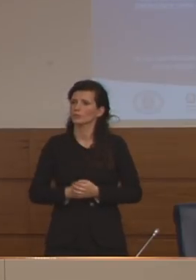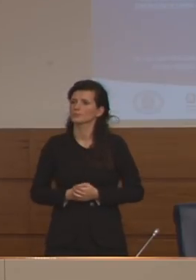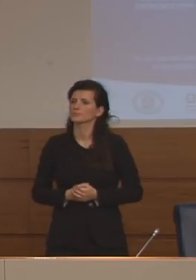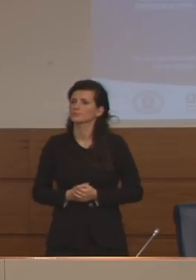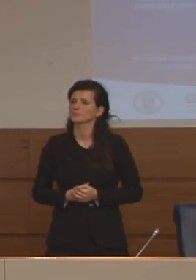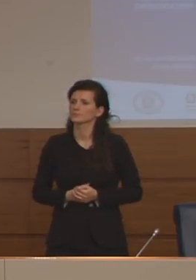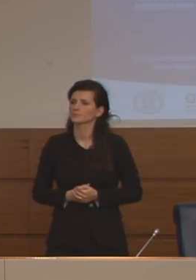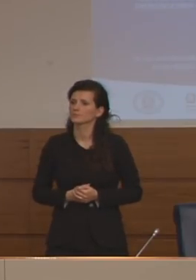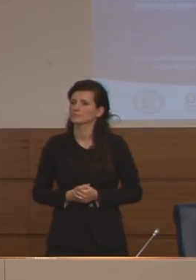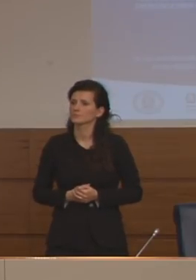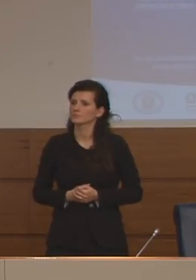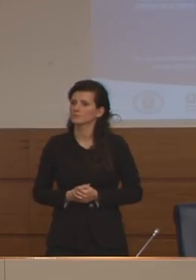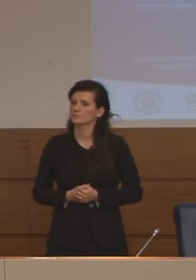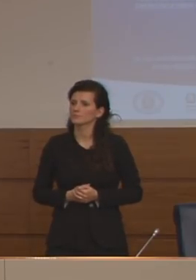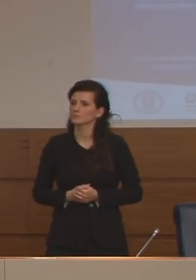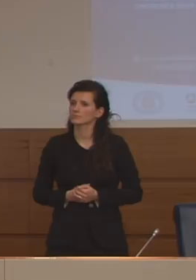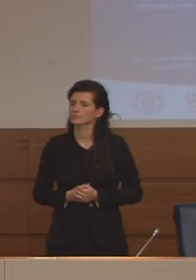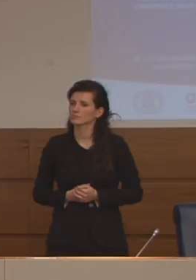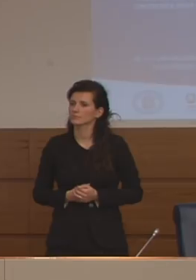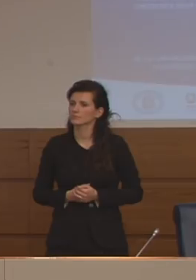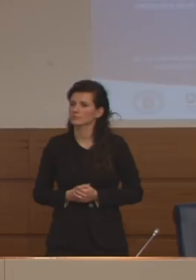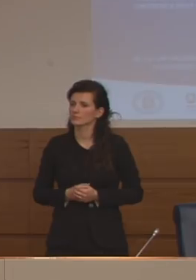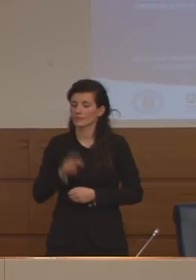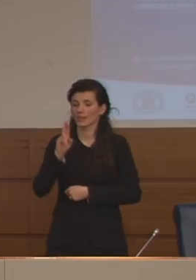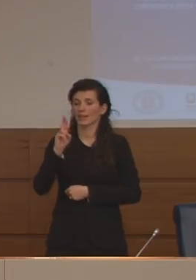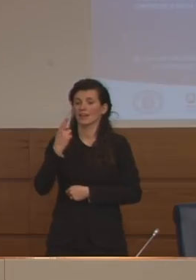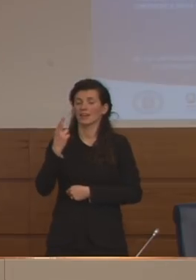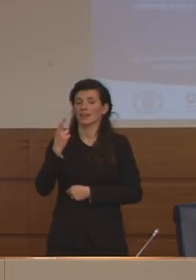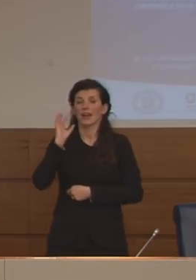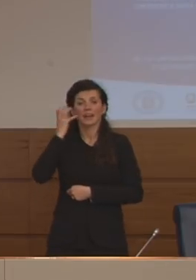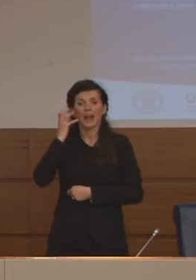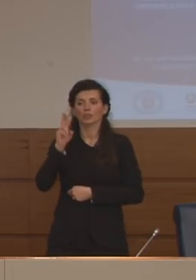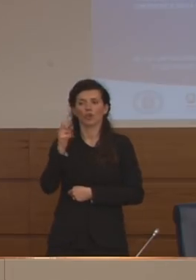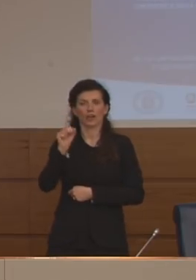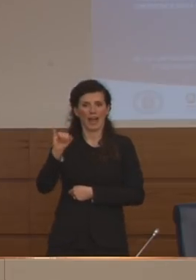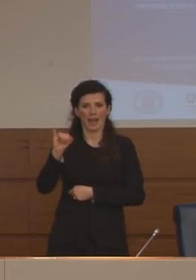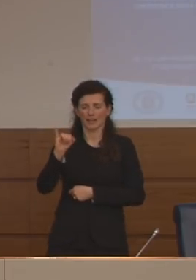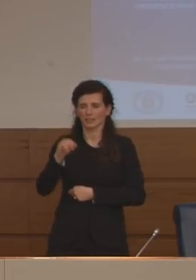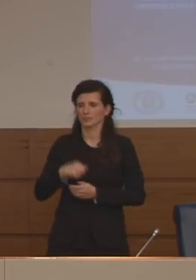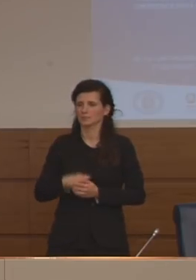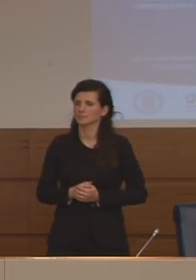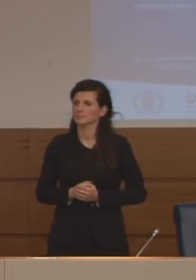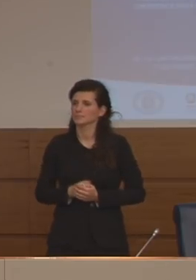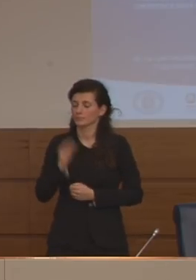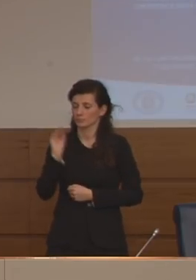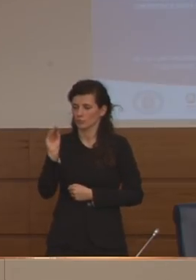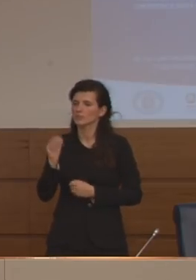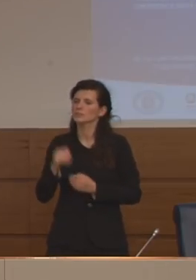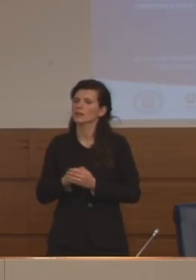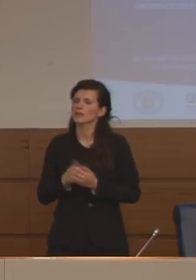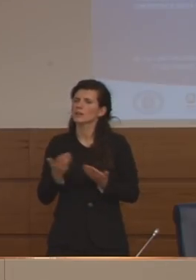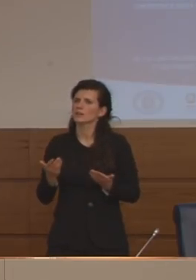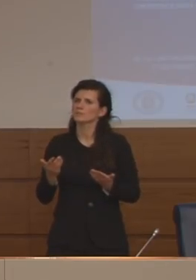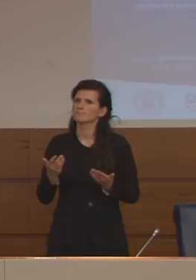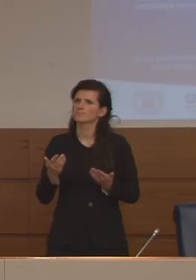Buonasera, Anna Milan di Radio Rai. Sappiamo che i numeri del contagio reale